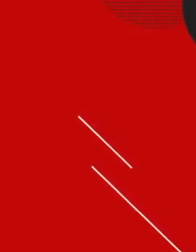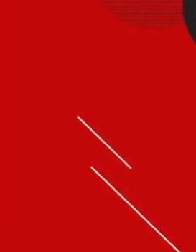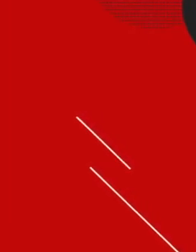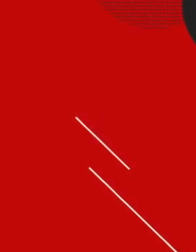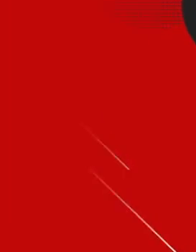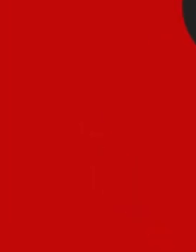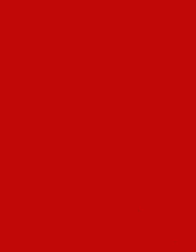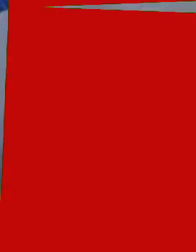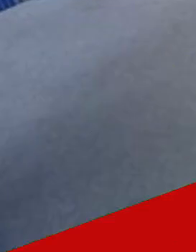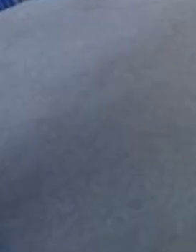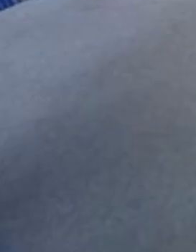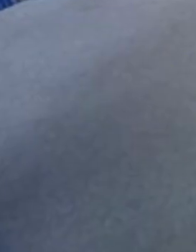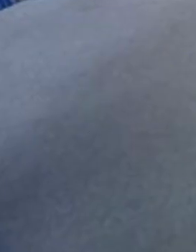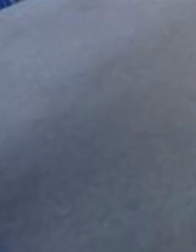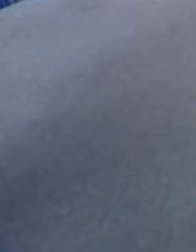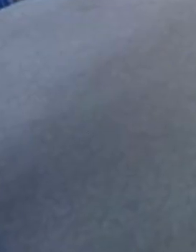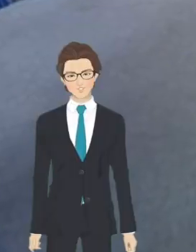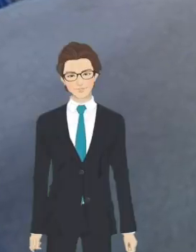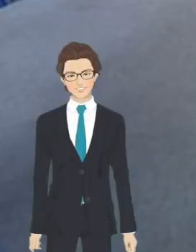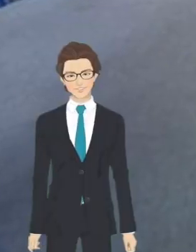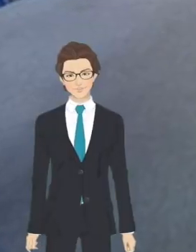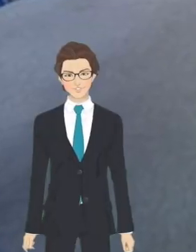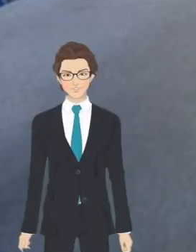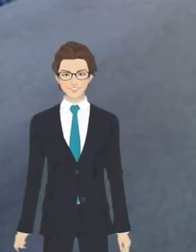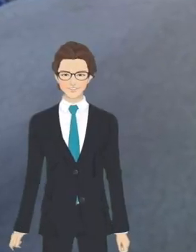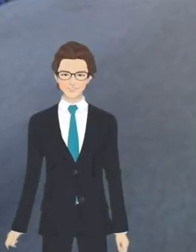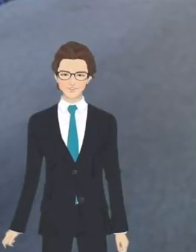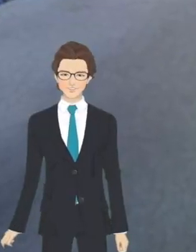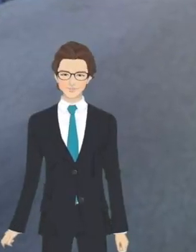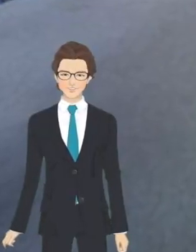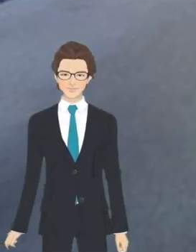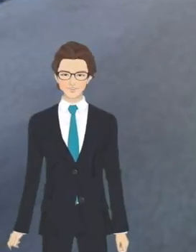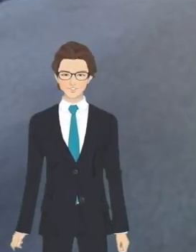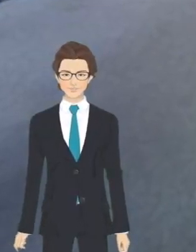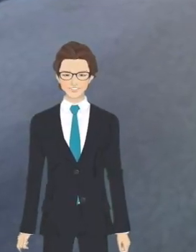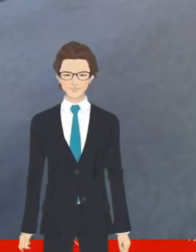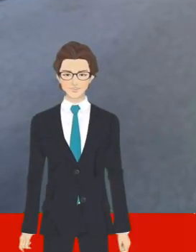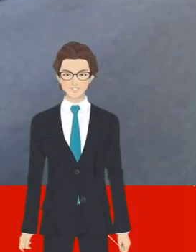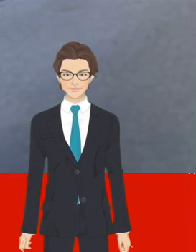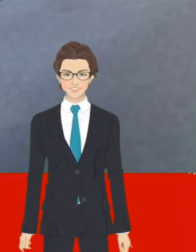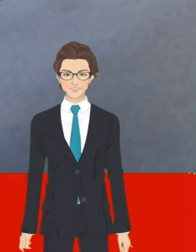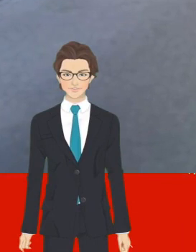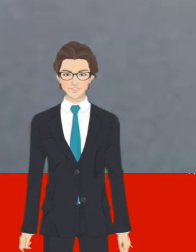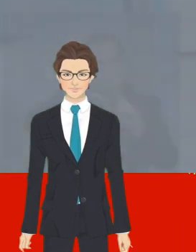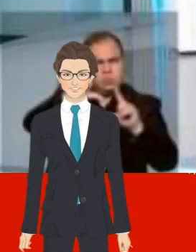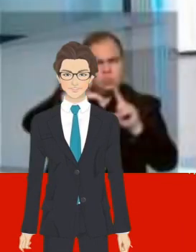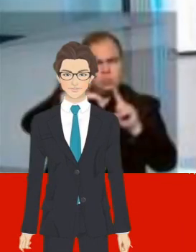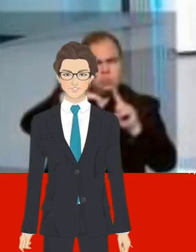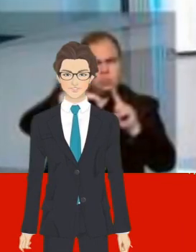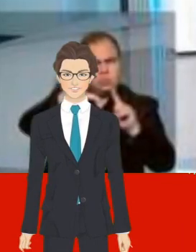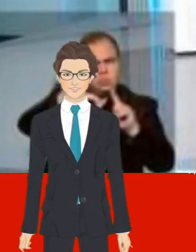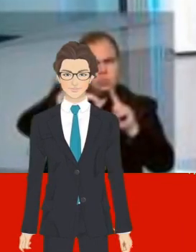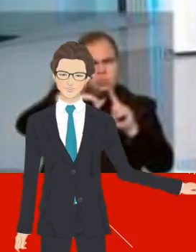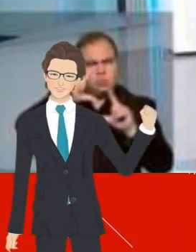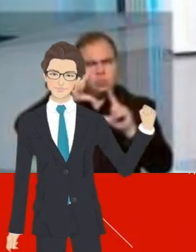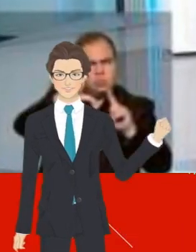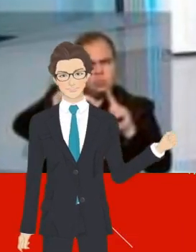A Globo realizou nesta quinta-feira (27) o último debate do segundo turno entre Tarcísio